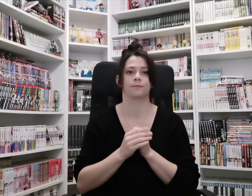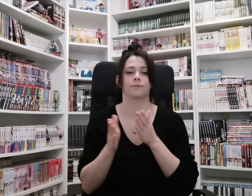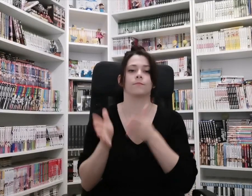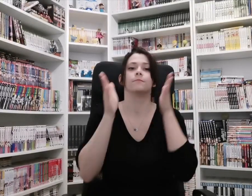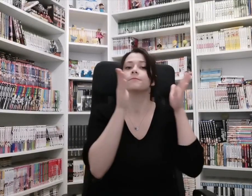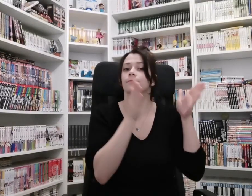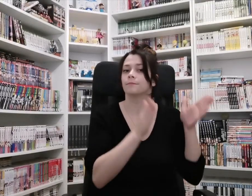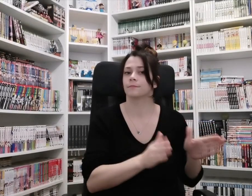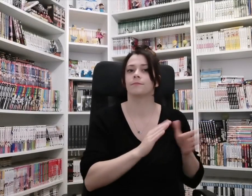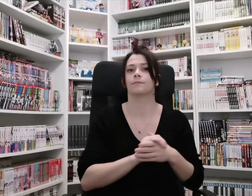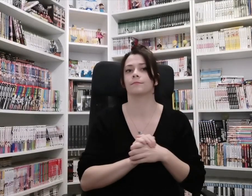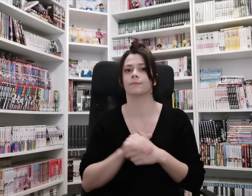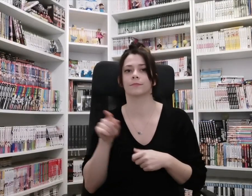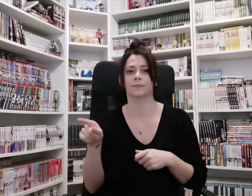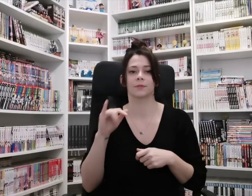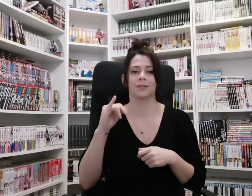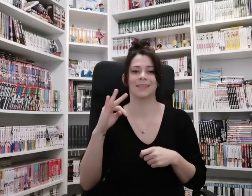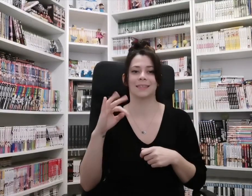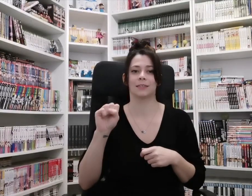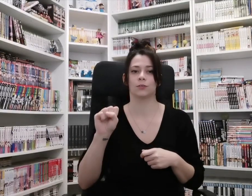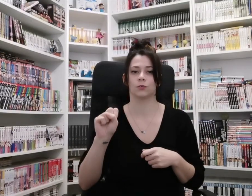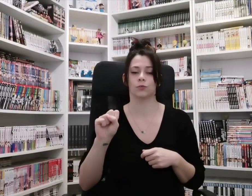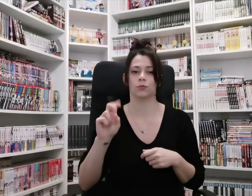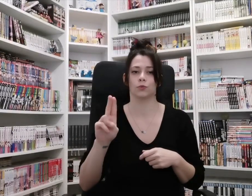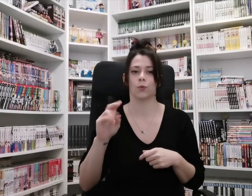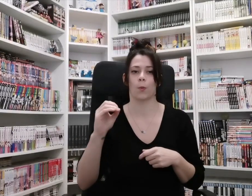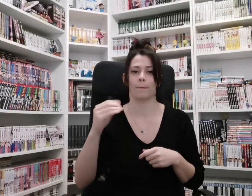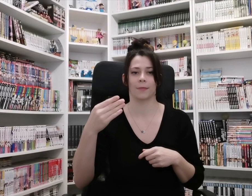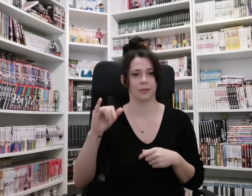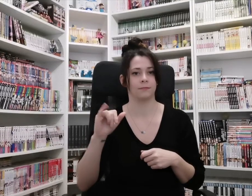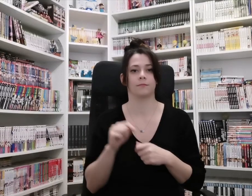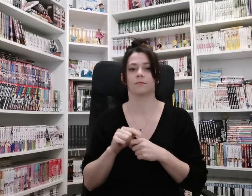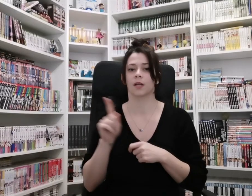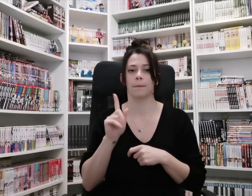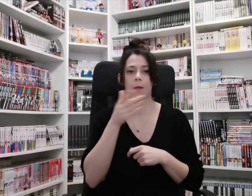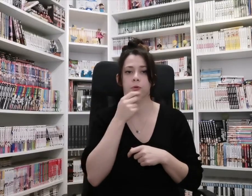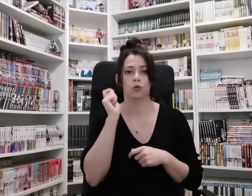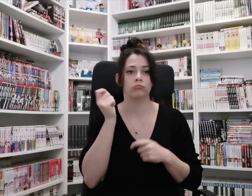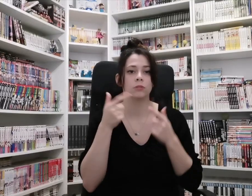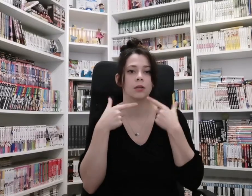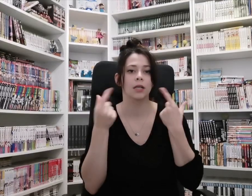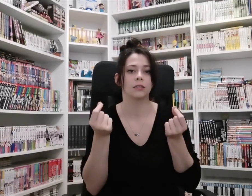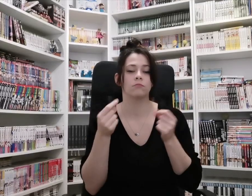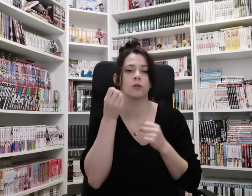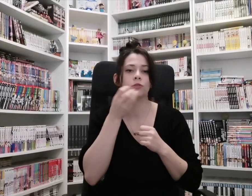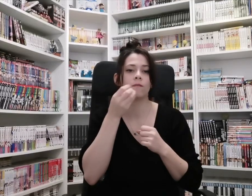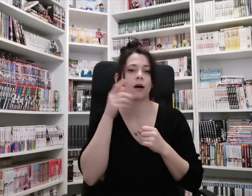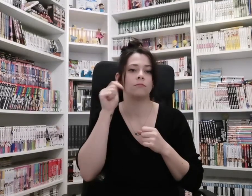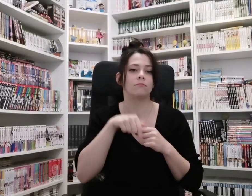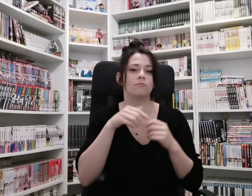Par ailleurs… Itsuomi n'est pas "le beau gosse classique"…